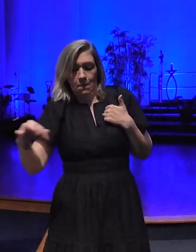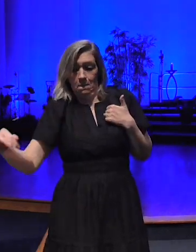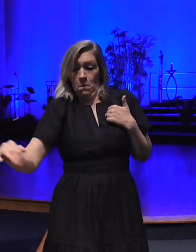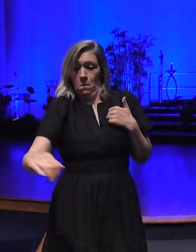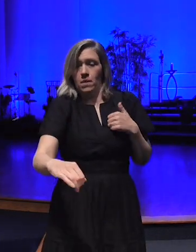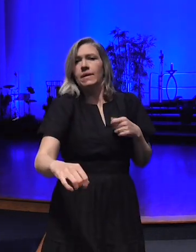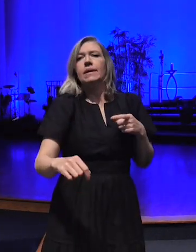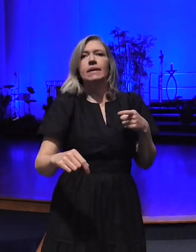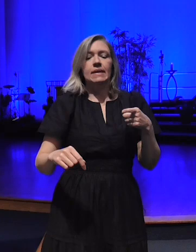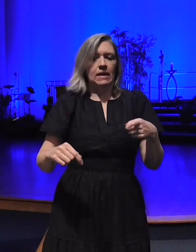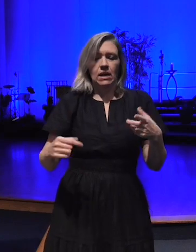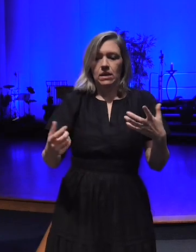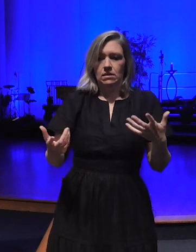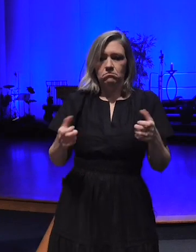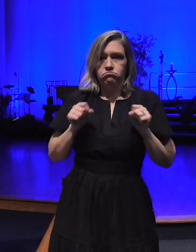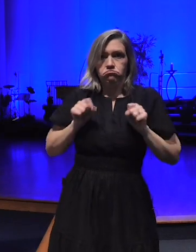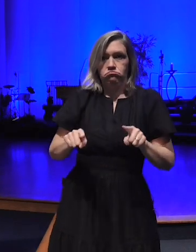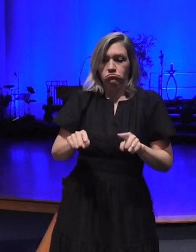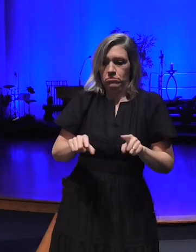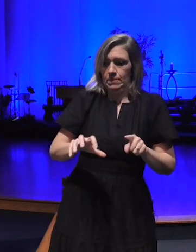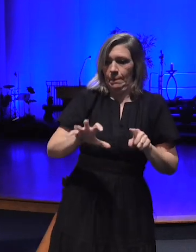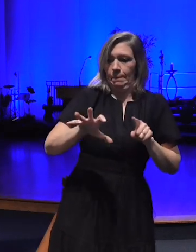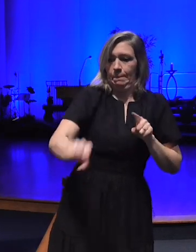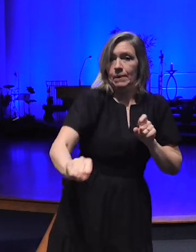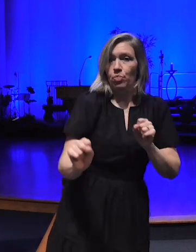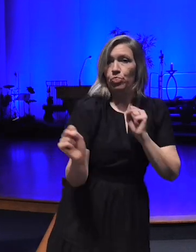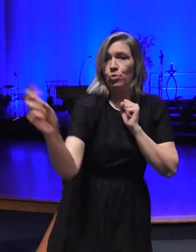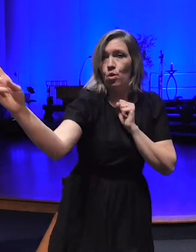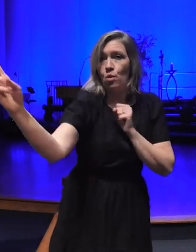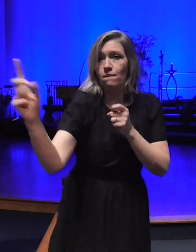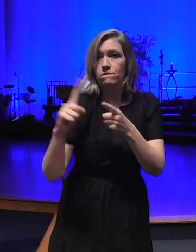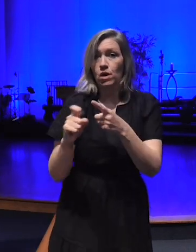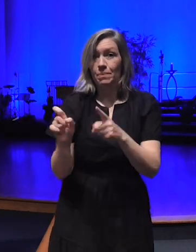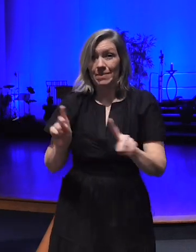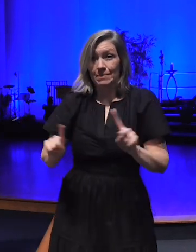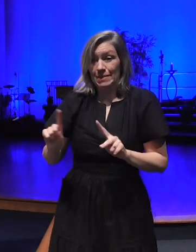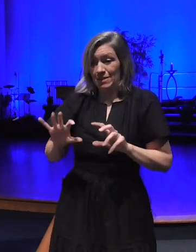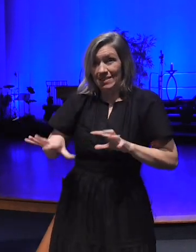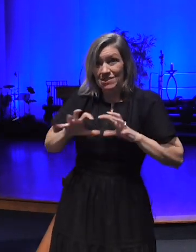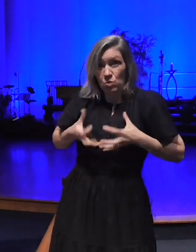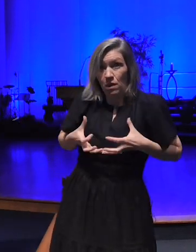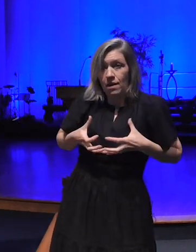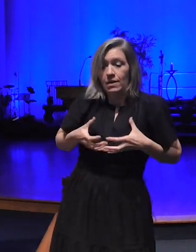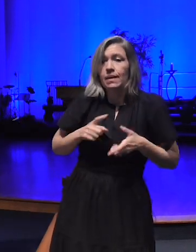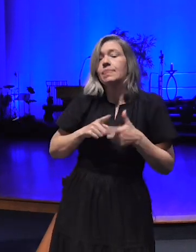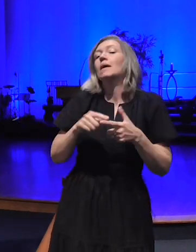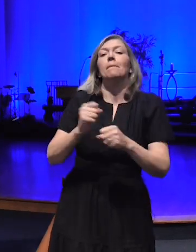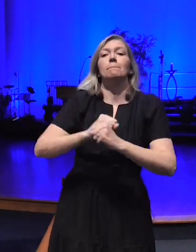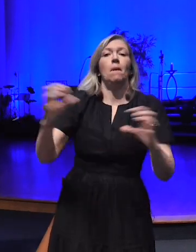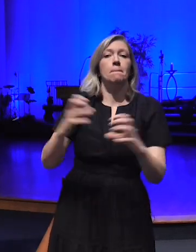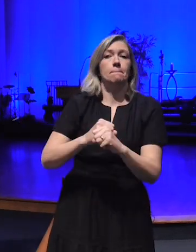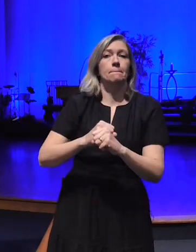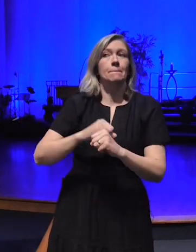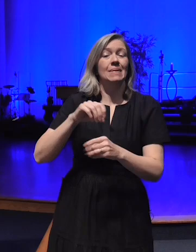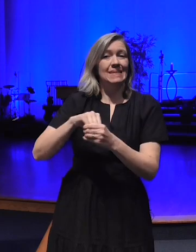y tirarla. su escuadrón pero le disparó en la mano y le cortó el derecho